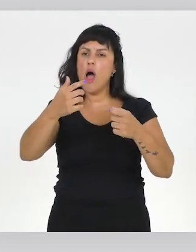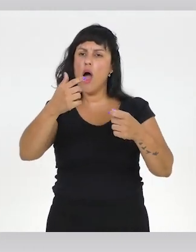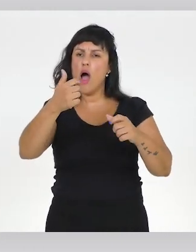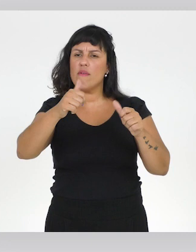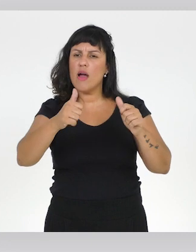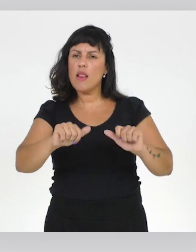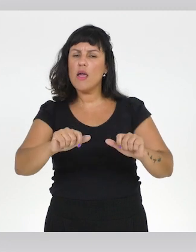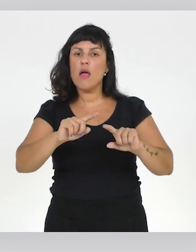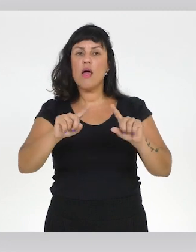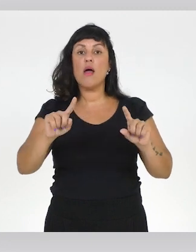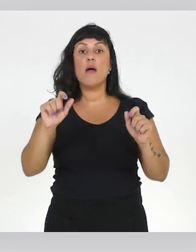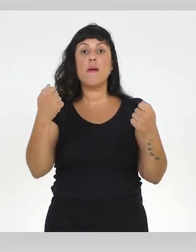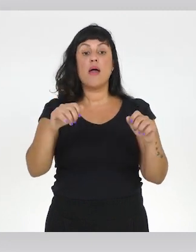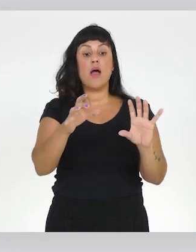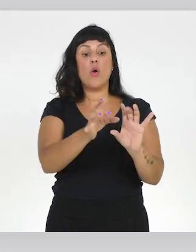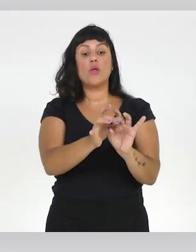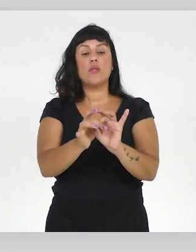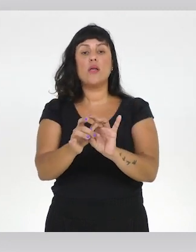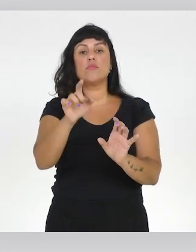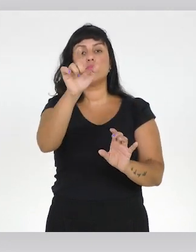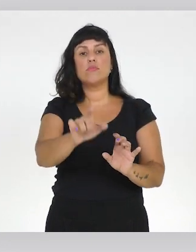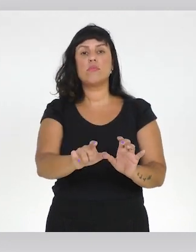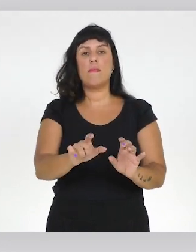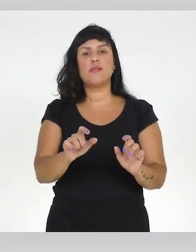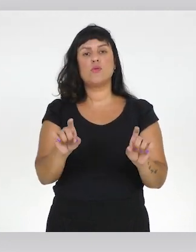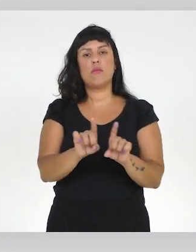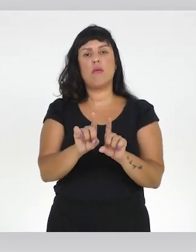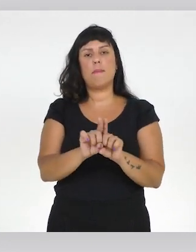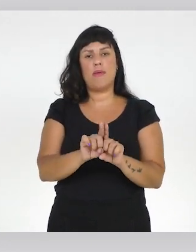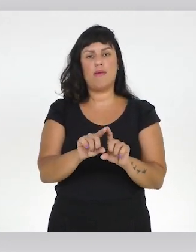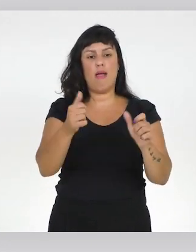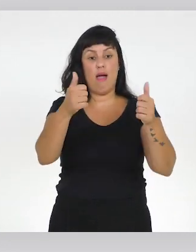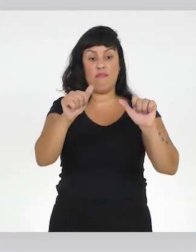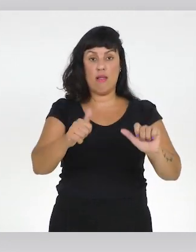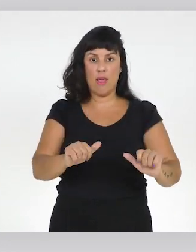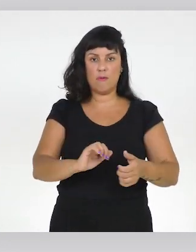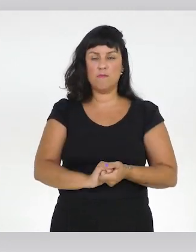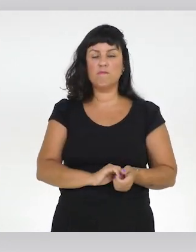direcionar para vocês os tratamentos fisioterapêuticos baseados